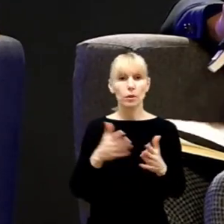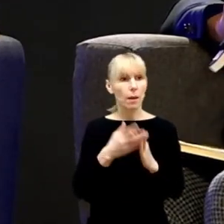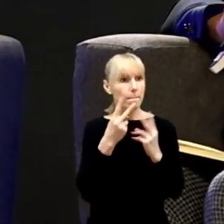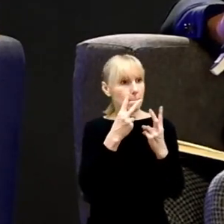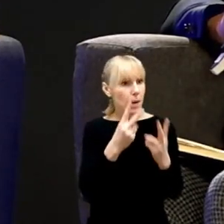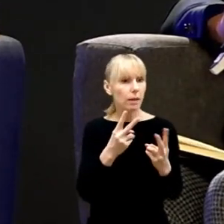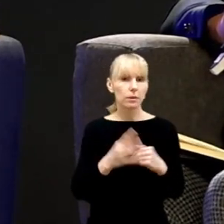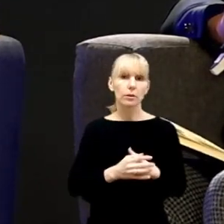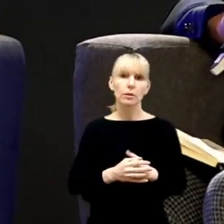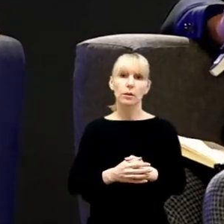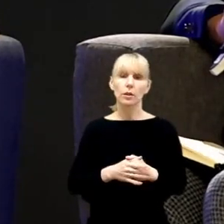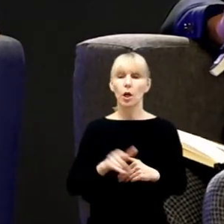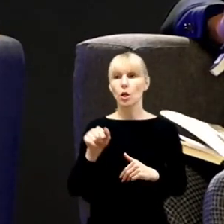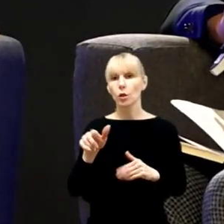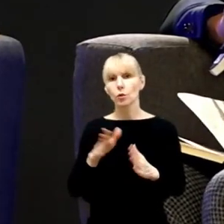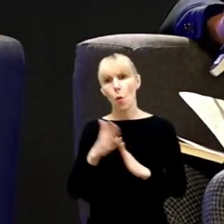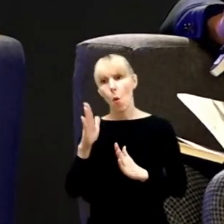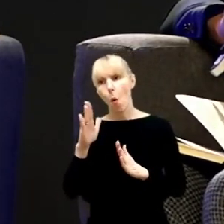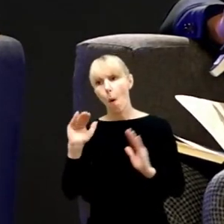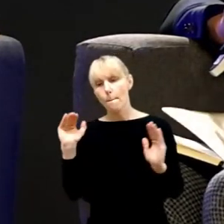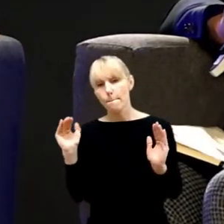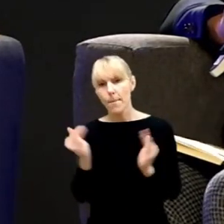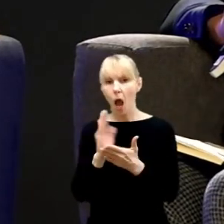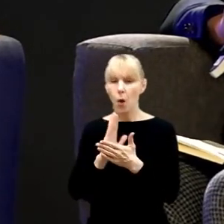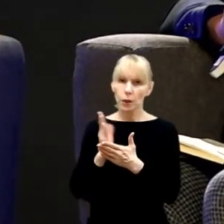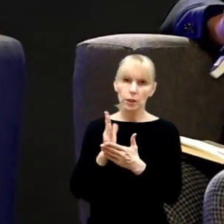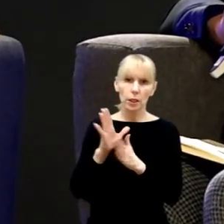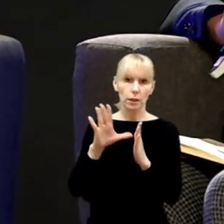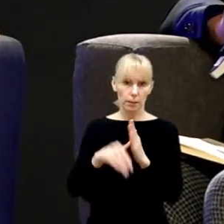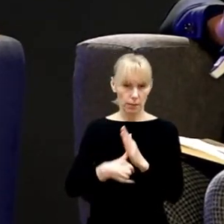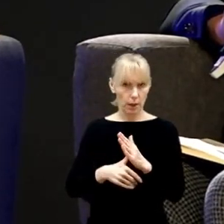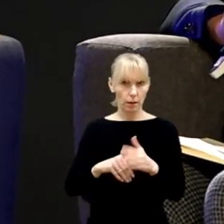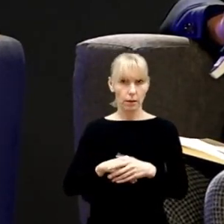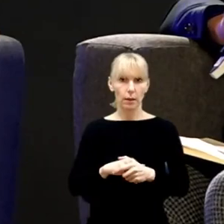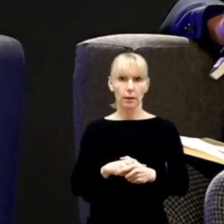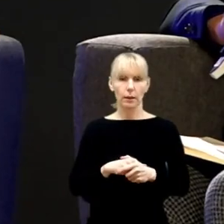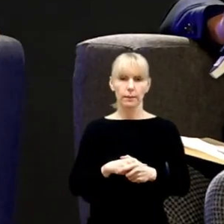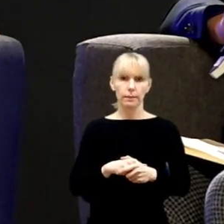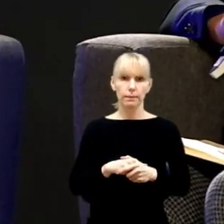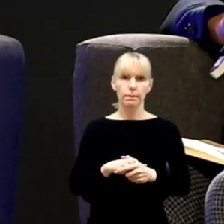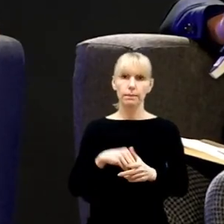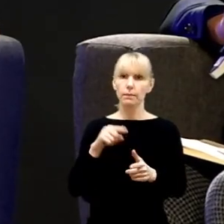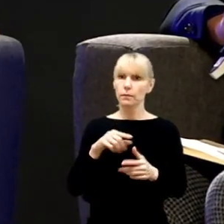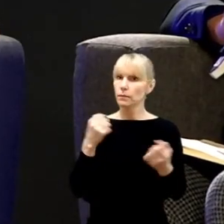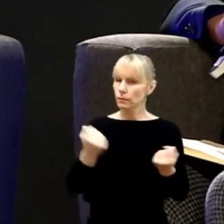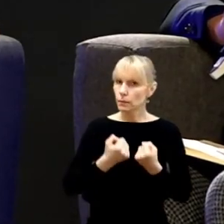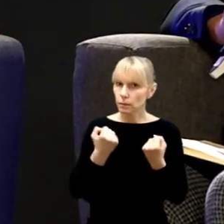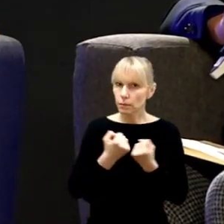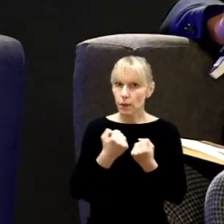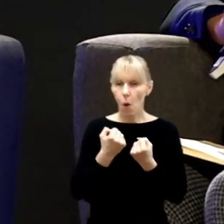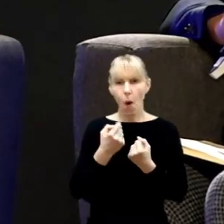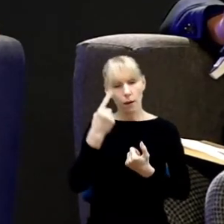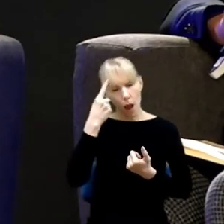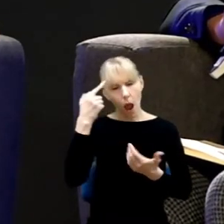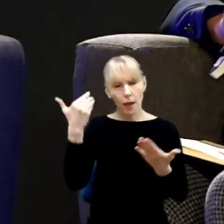i średnie miasta. Jest przede wszystkim to podejście innowacyjne, czyli to, że deweloper się będzie zawsze bał